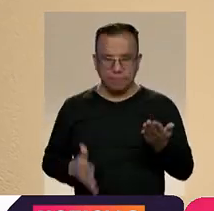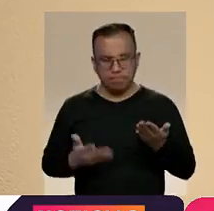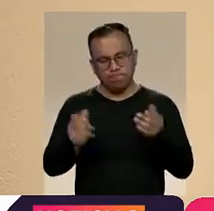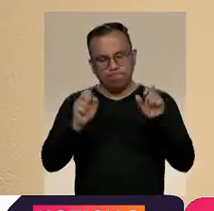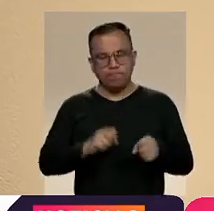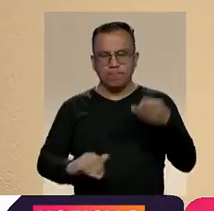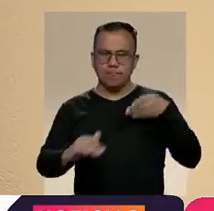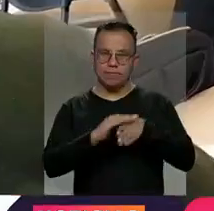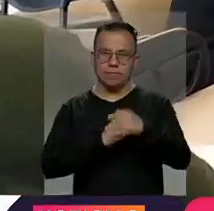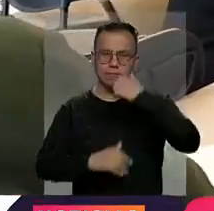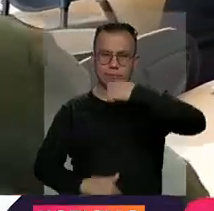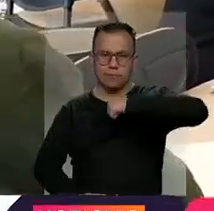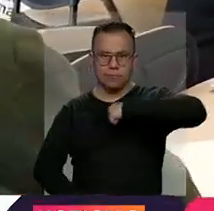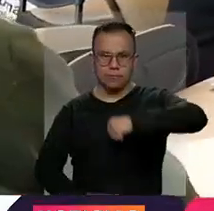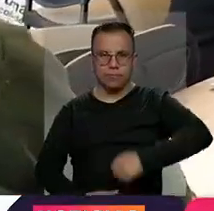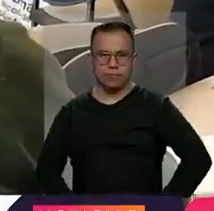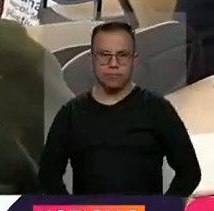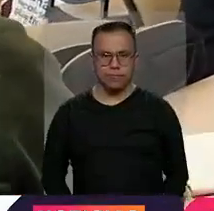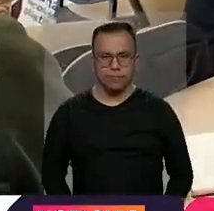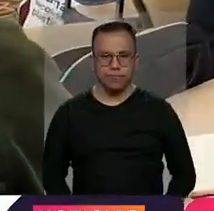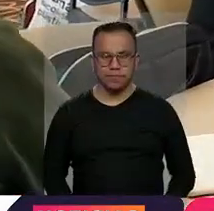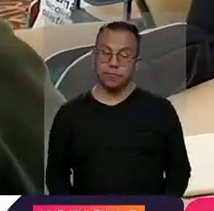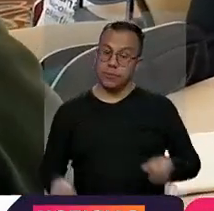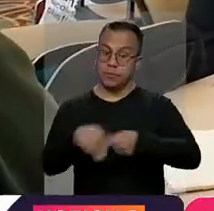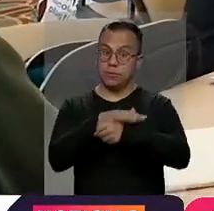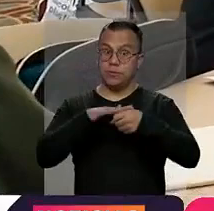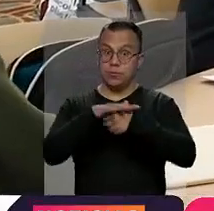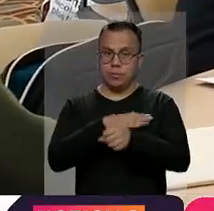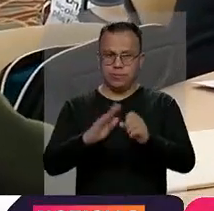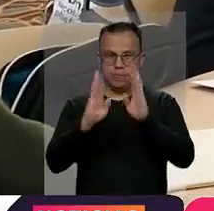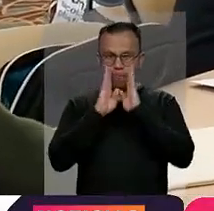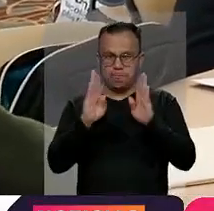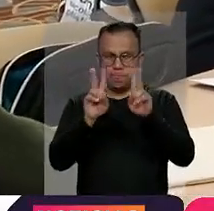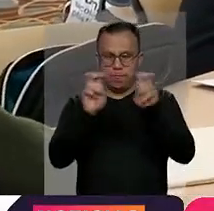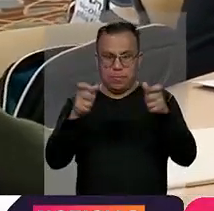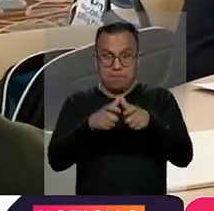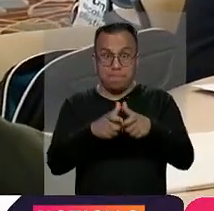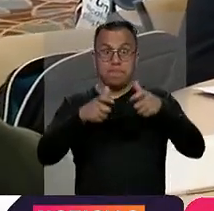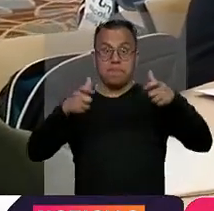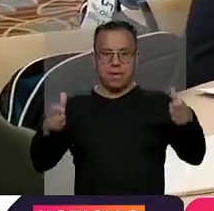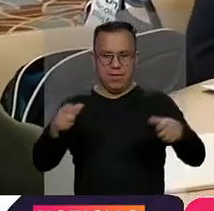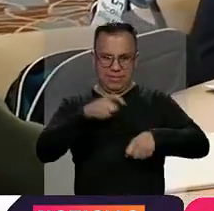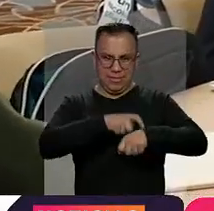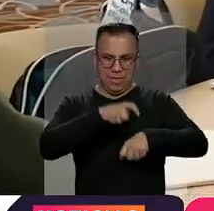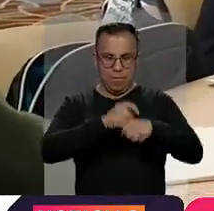MUJERES NO TENGAN QUE PASAR POR UNA SITUACIóN DIGAMOS PENOSA,